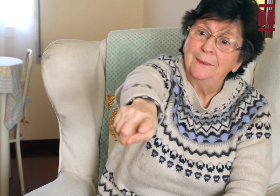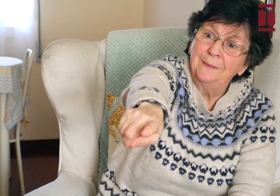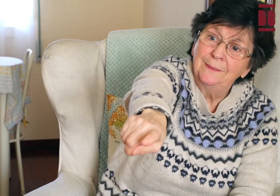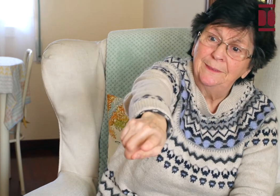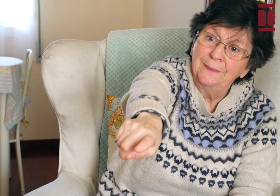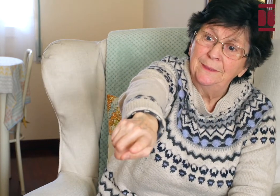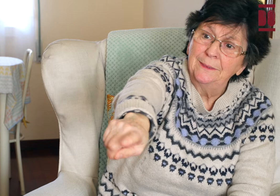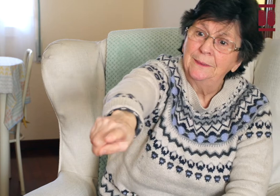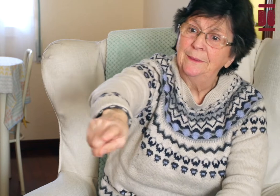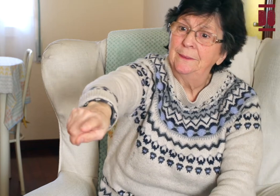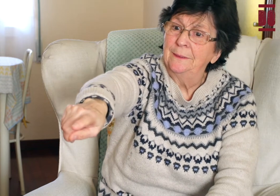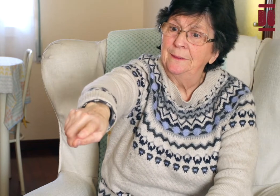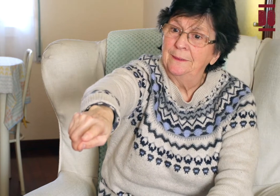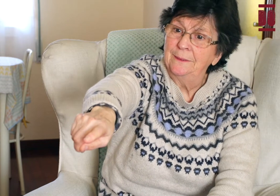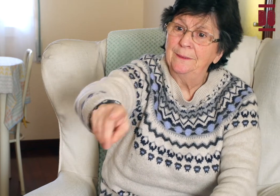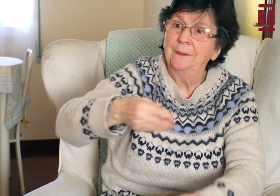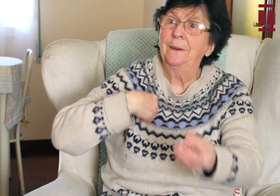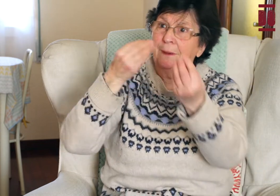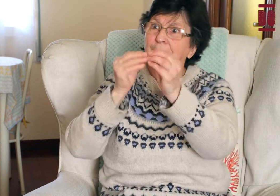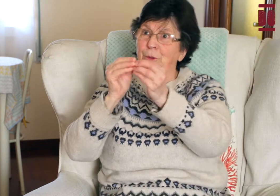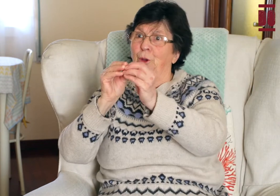lo hice. Ese. Sí, sí, lo he hecho yo.